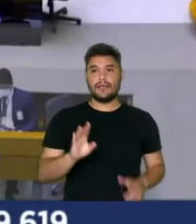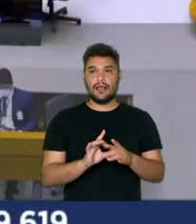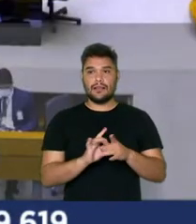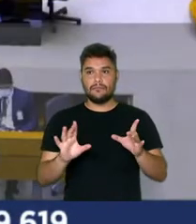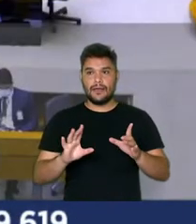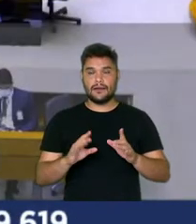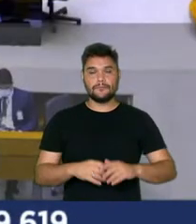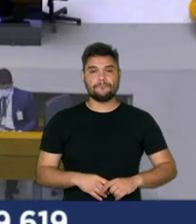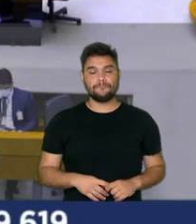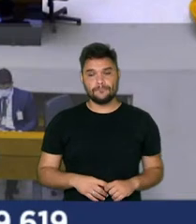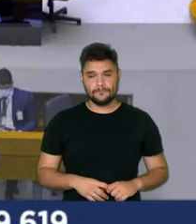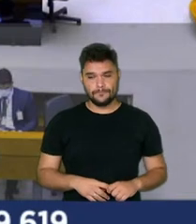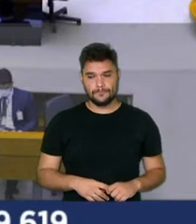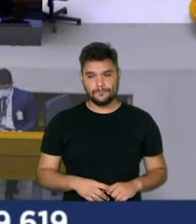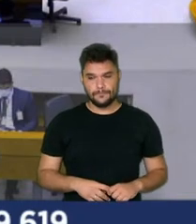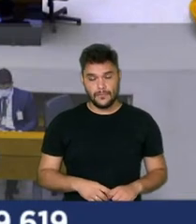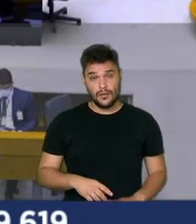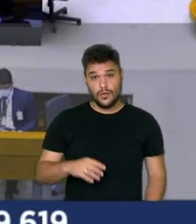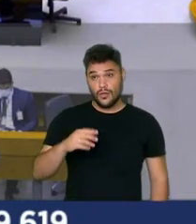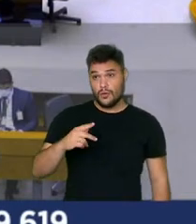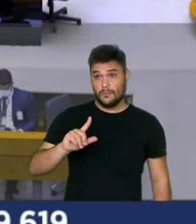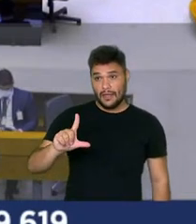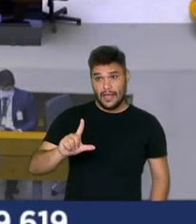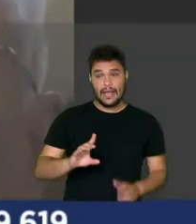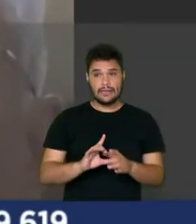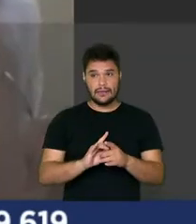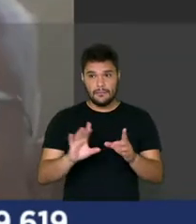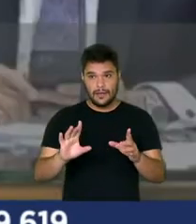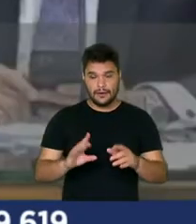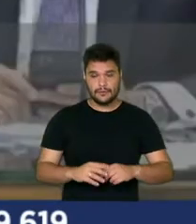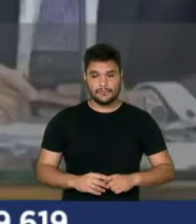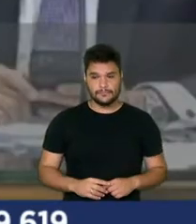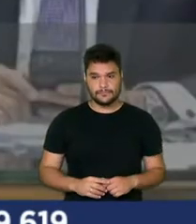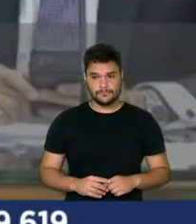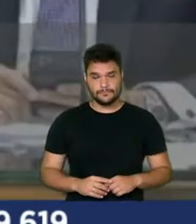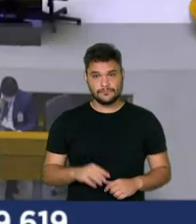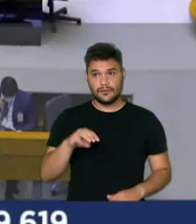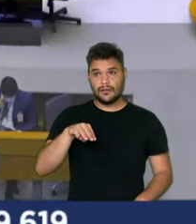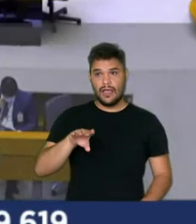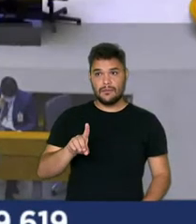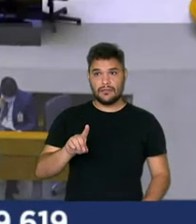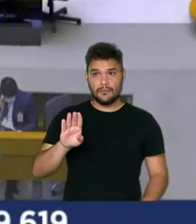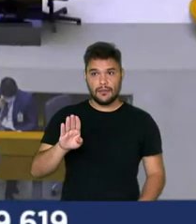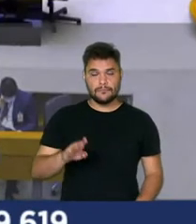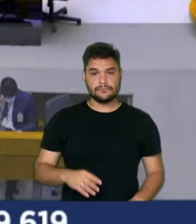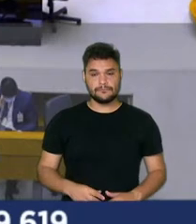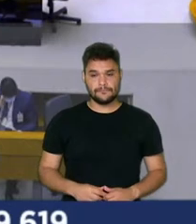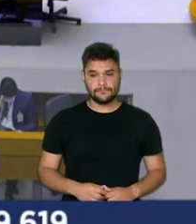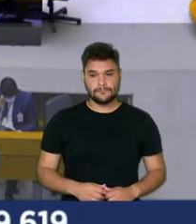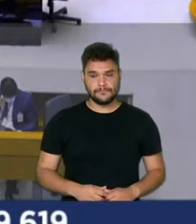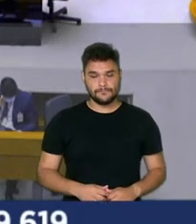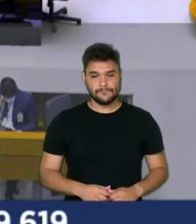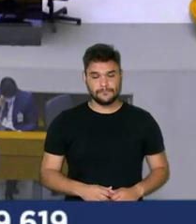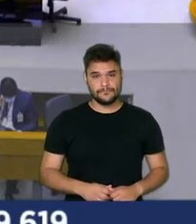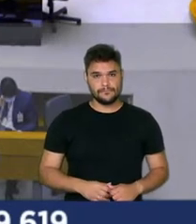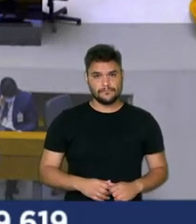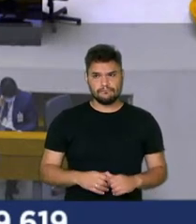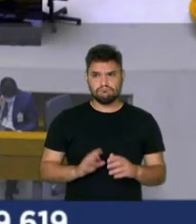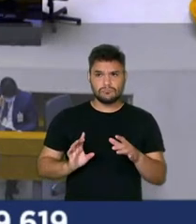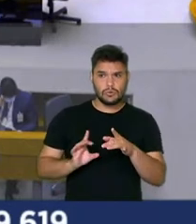PRESIDENTE, PELO PSB LIBERA A BANCO AGUADA. [DEPUTADO]: PRESIDENTE, O PL LIBERA A BANCADA. -- [PRESIDENTE]: MDB, DEPUTADO REGINALDO, ACOMPANHA